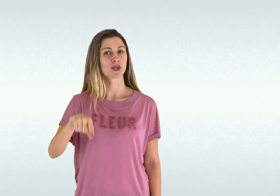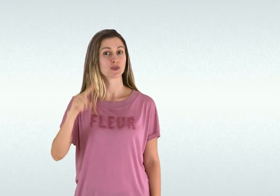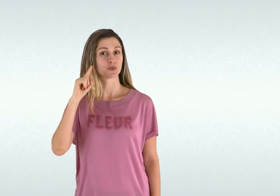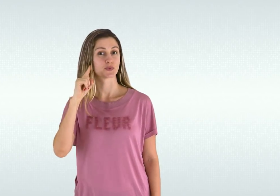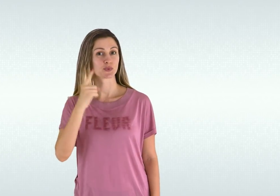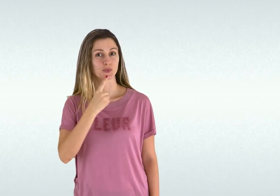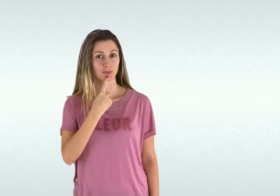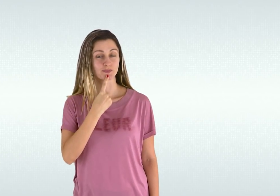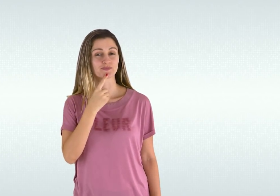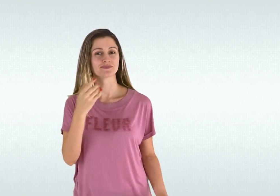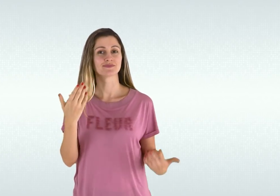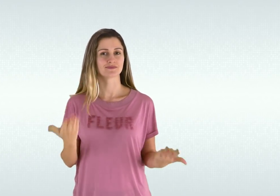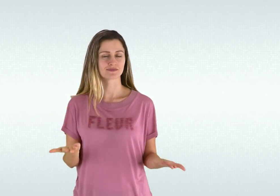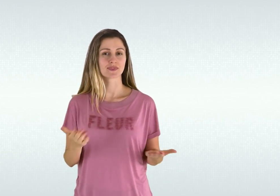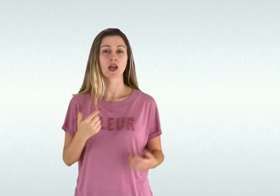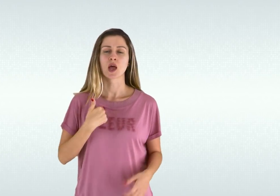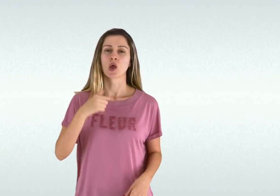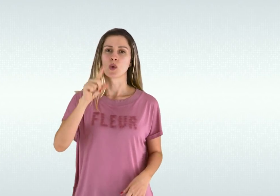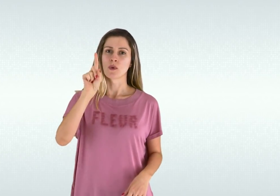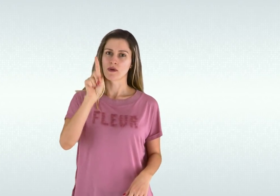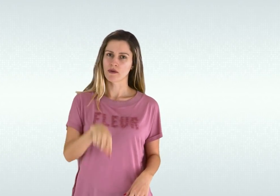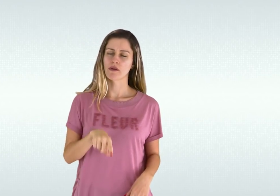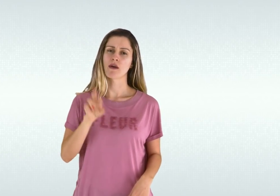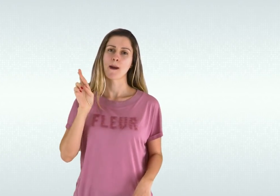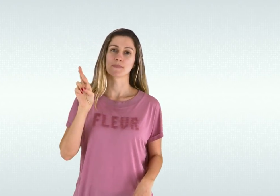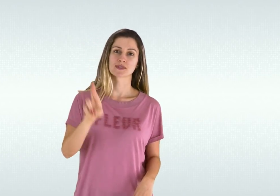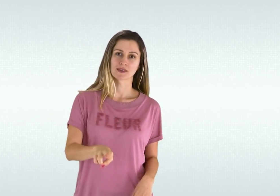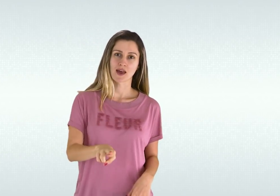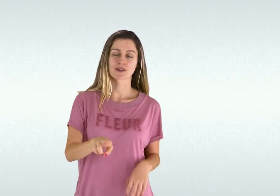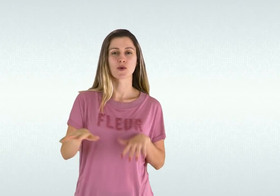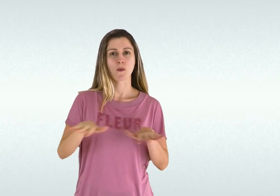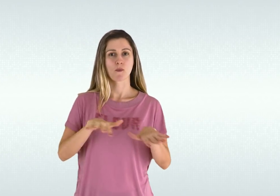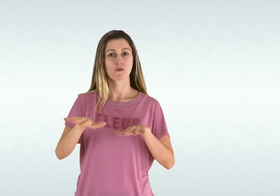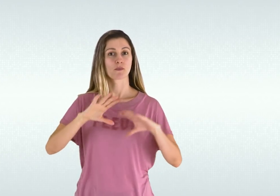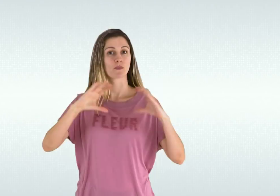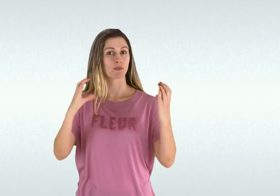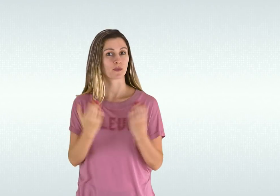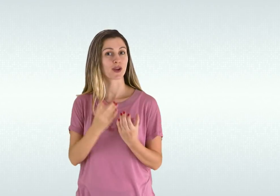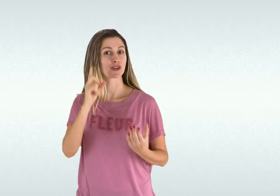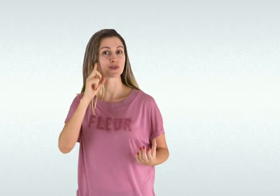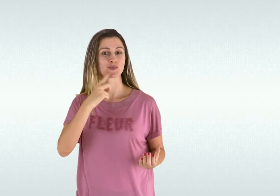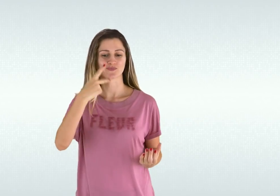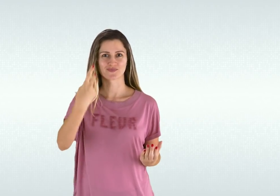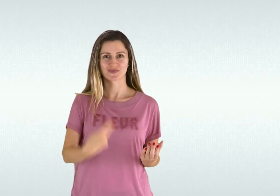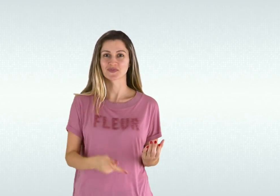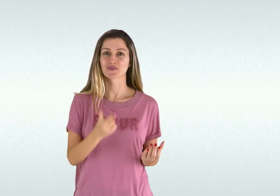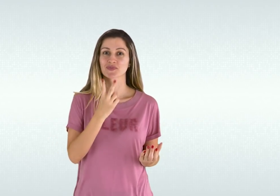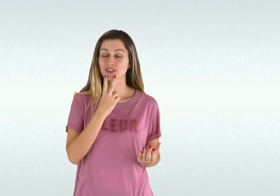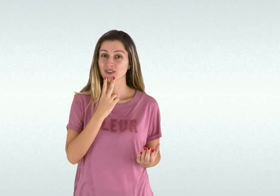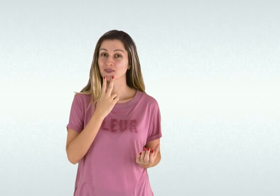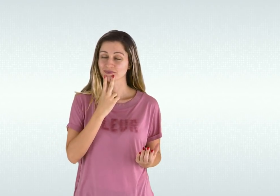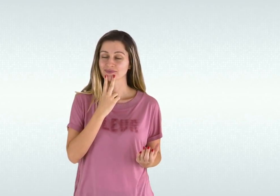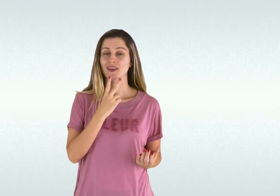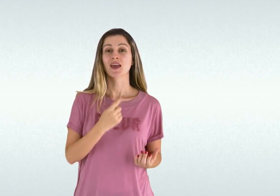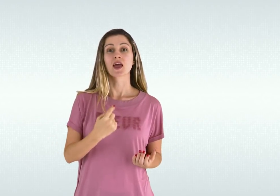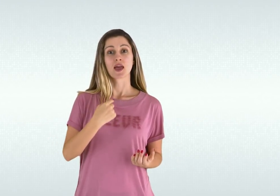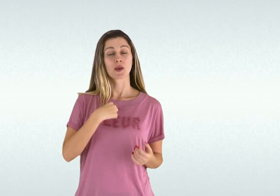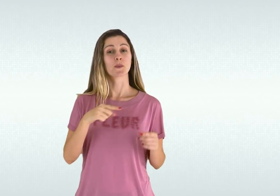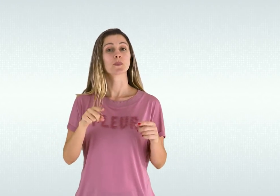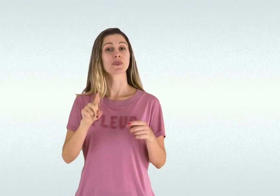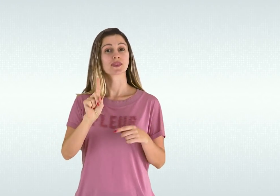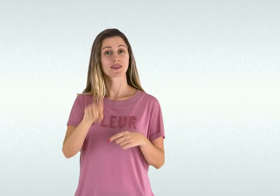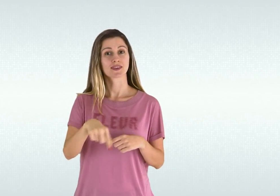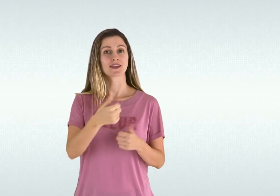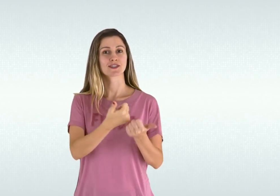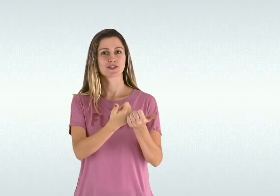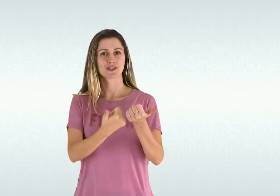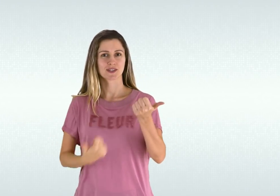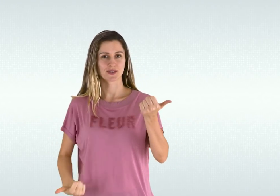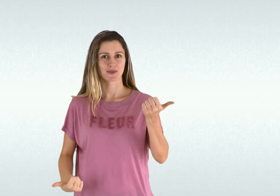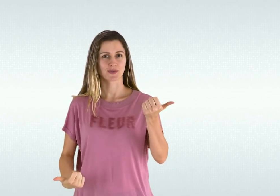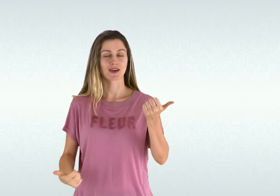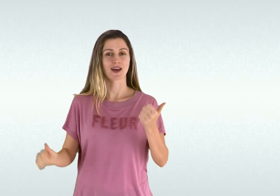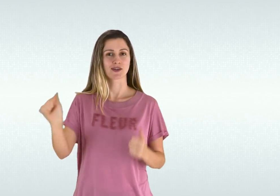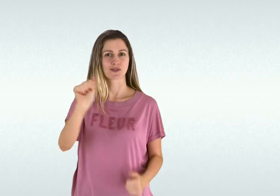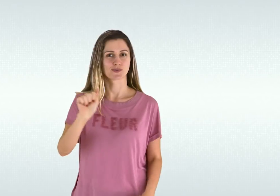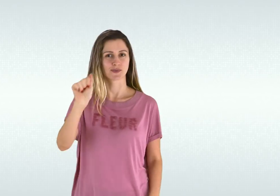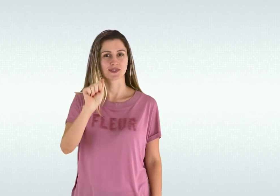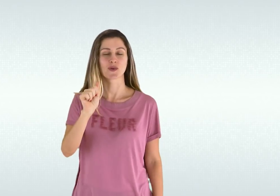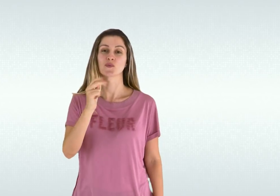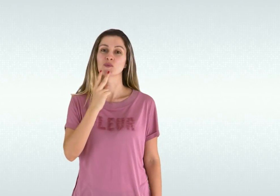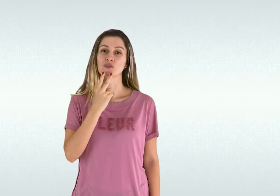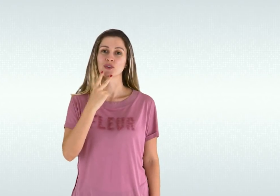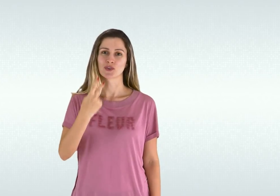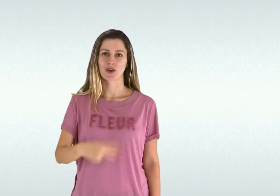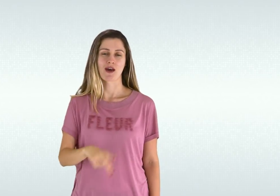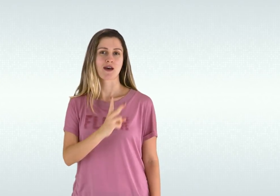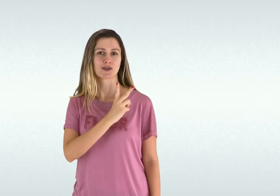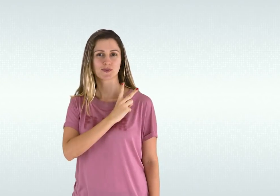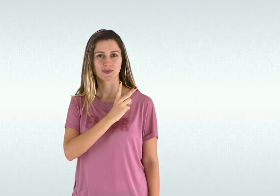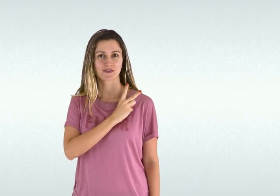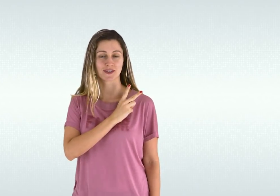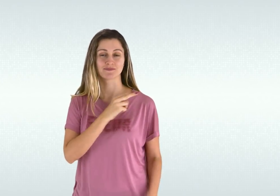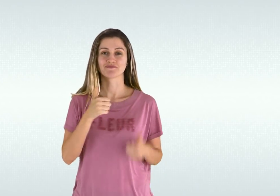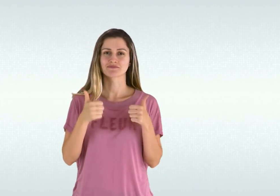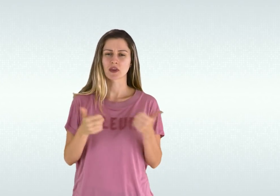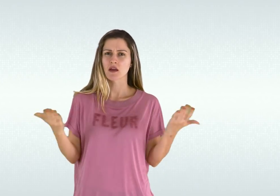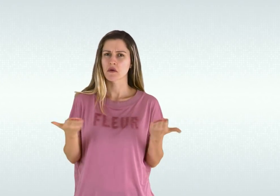Sou surda e representante da comunidade surda daqui de Vitória e faço parte da Diretoria da Associação de surdos de Vitória, a ASURVI.